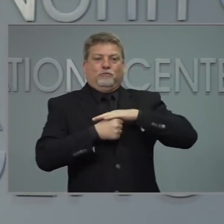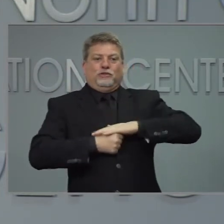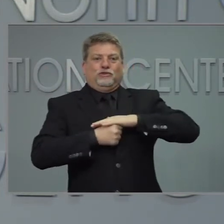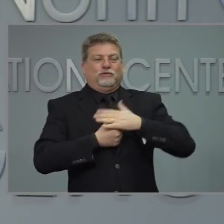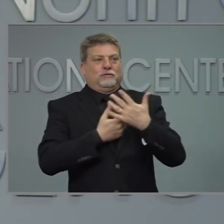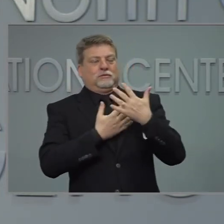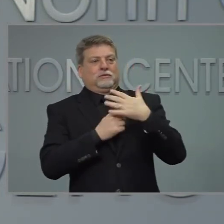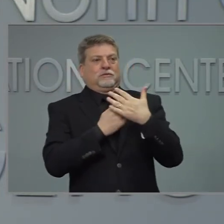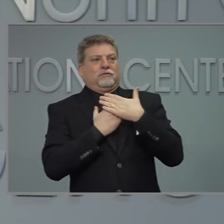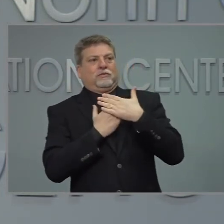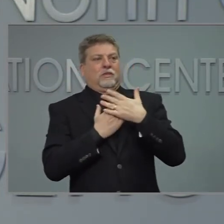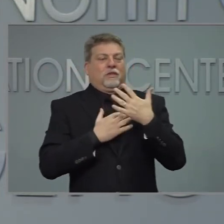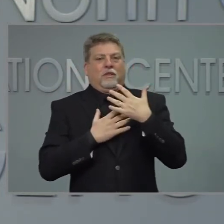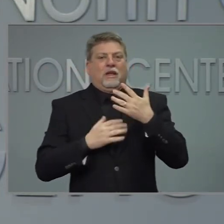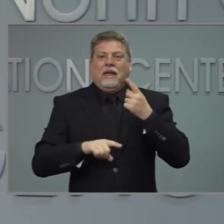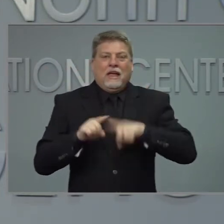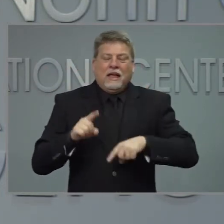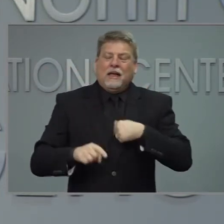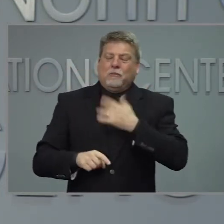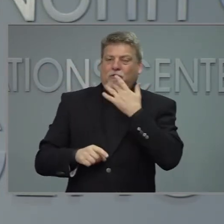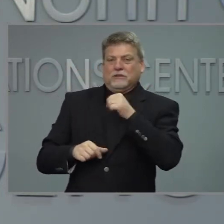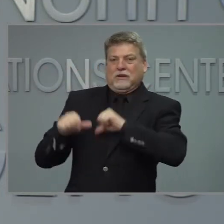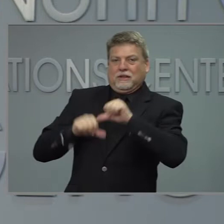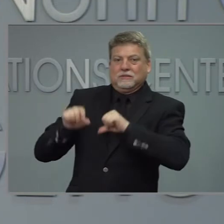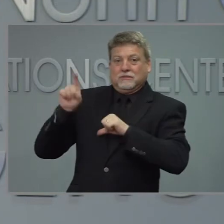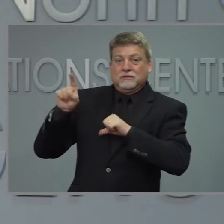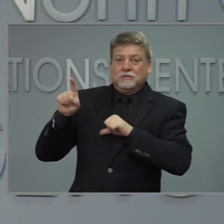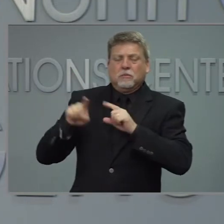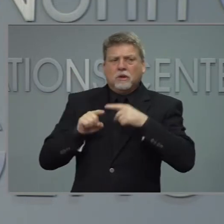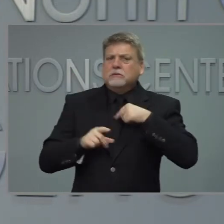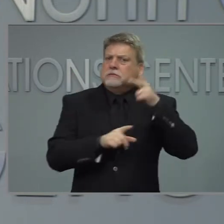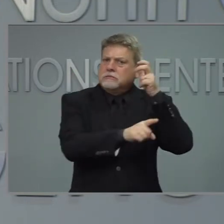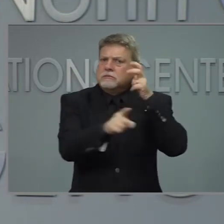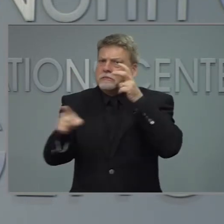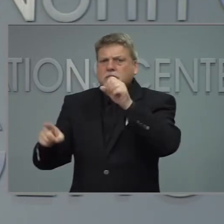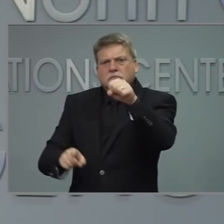Nosotros vamos a permitir que los datos y la ciencia continúen dirigiendo nuestra